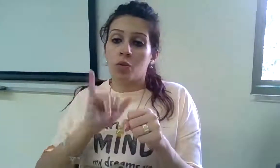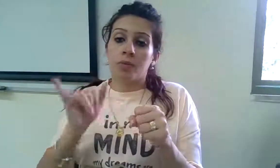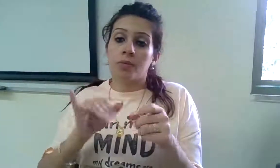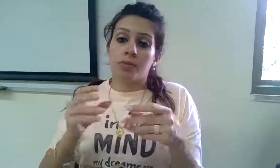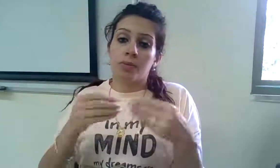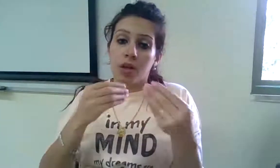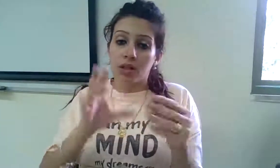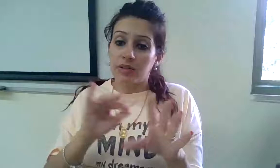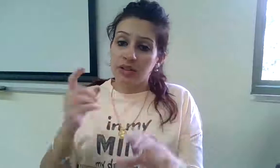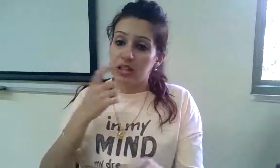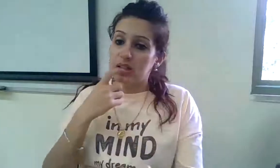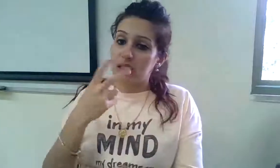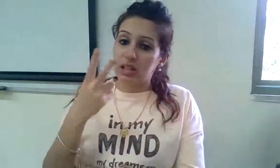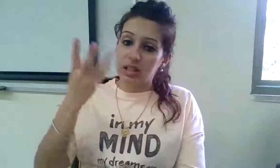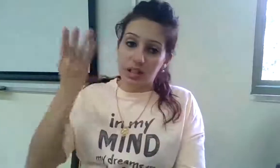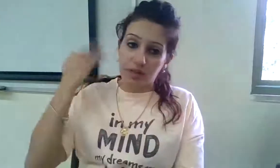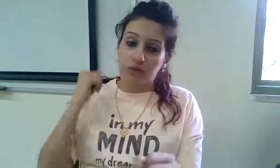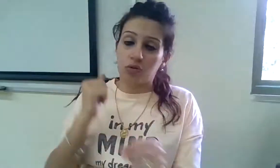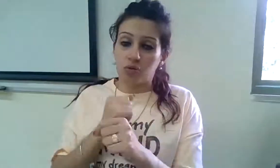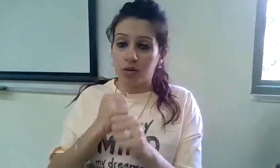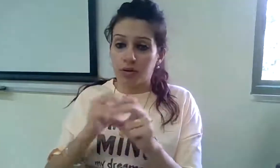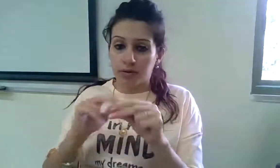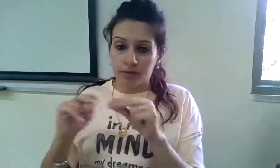وهو أن ليس على الأهل لعب دور المعلمين